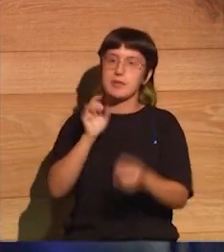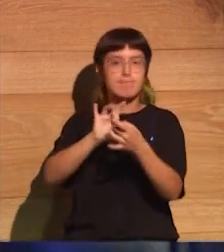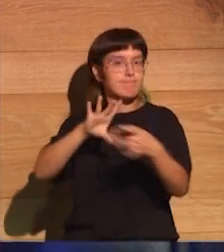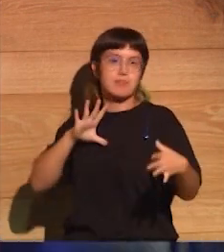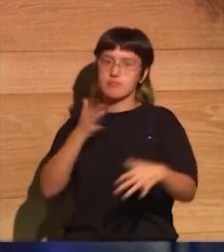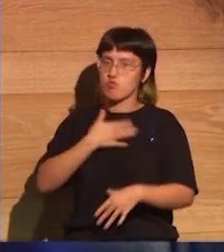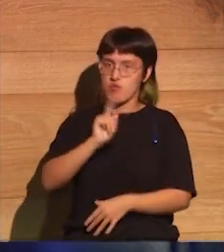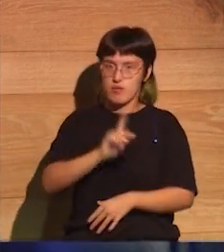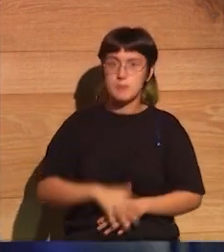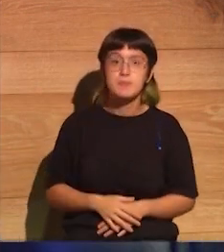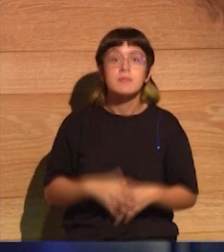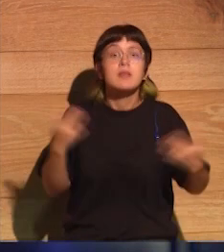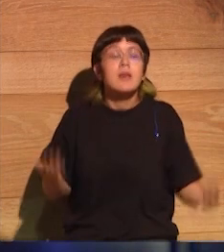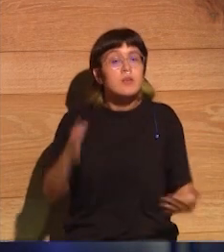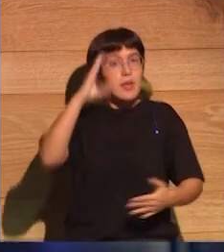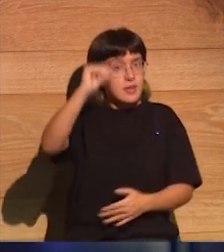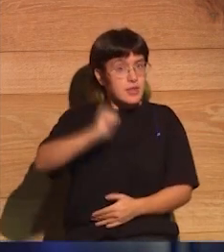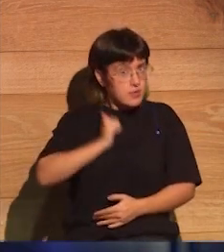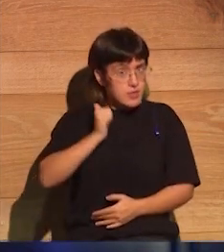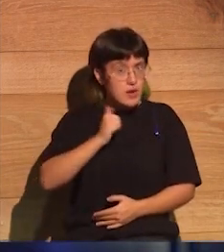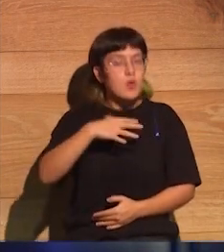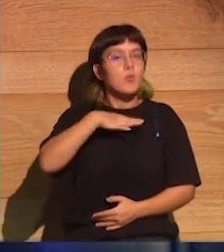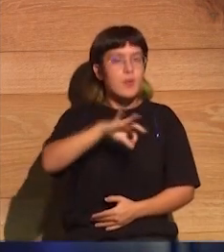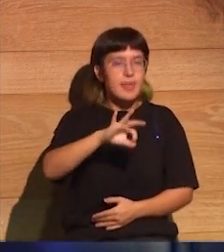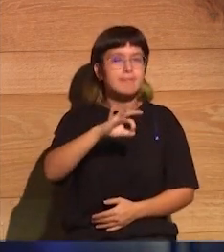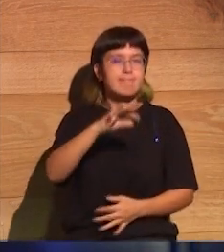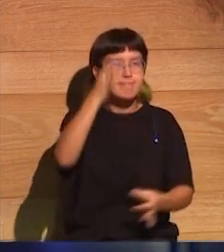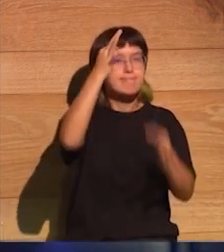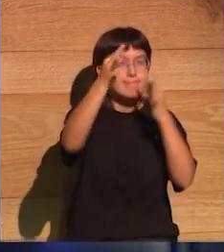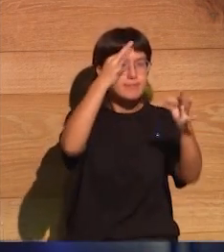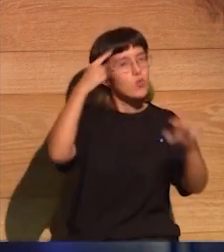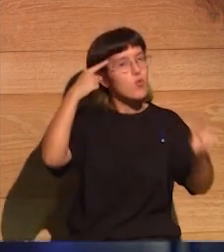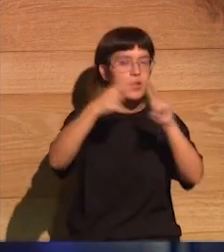tenemos que ser muy detallistas para acelerarla y trabajarla.